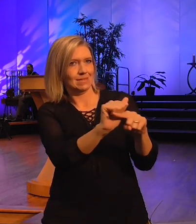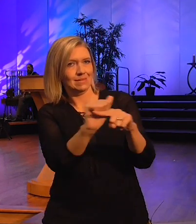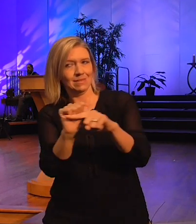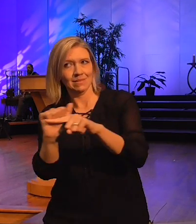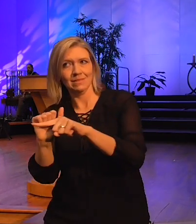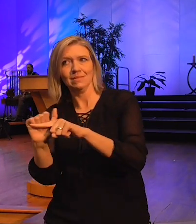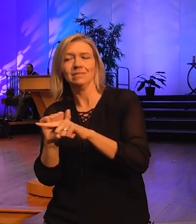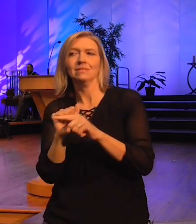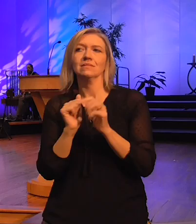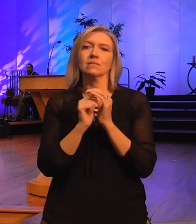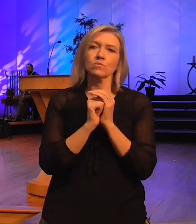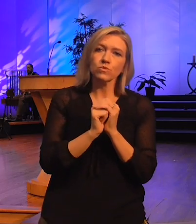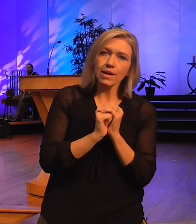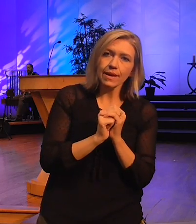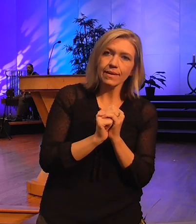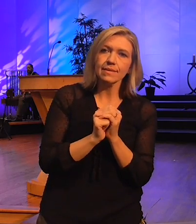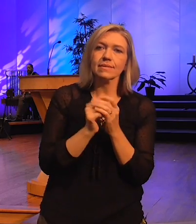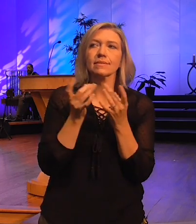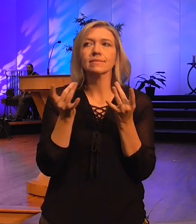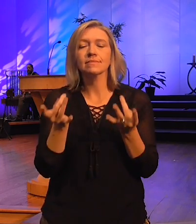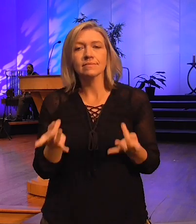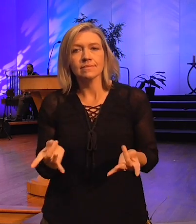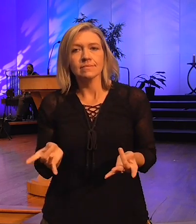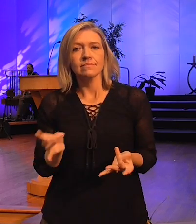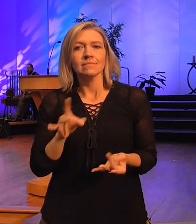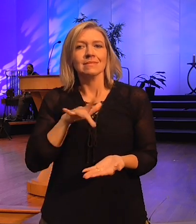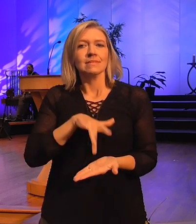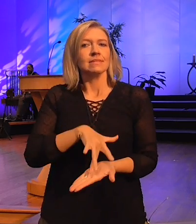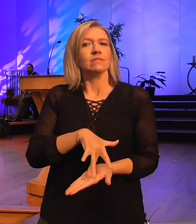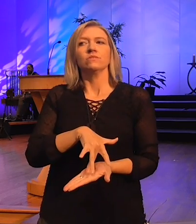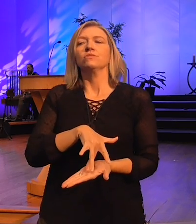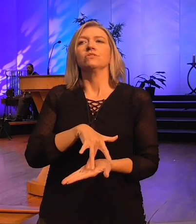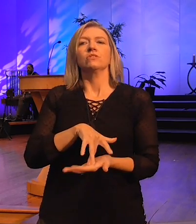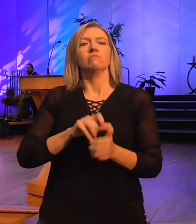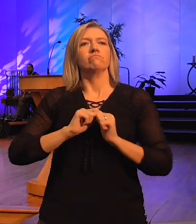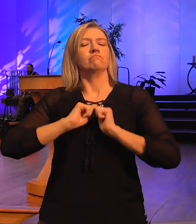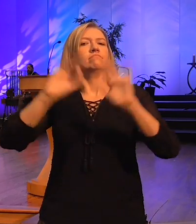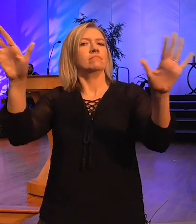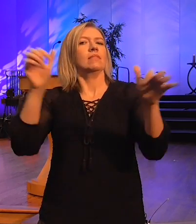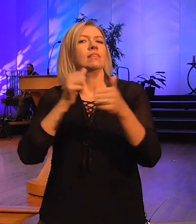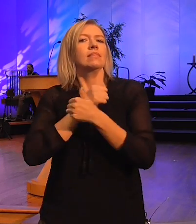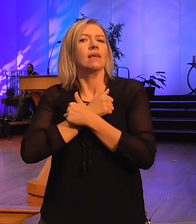meditar, centrarnos y enviar nuestro amor al mundo de esta manera poderosa y